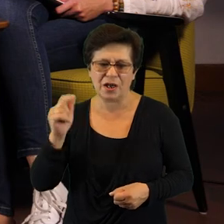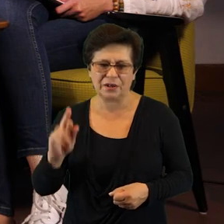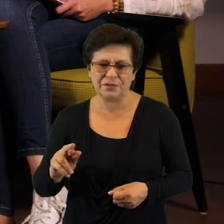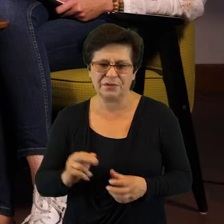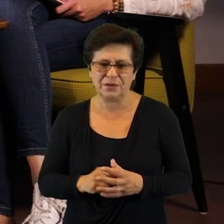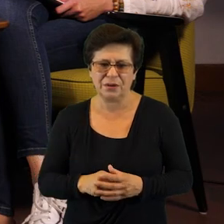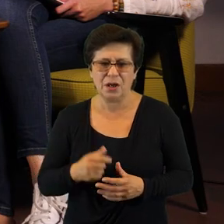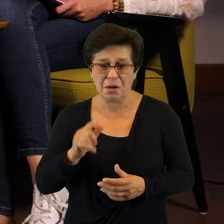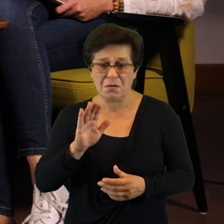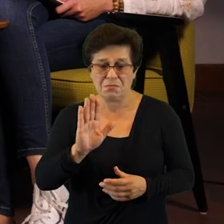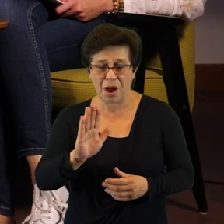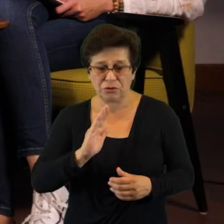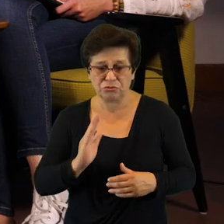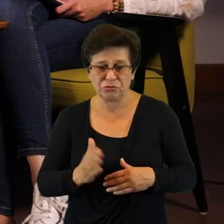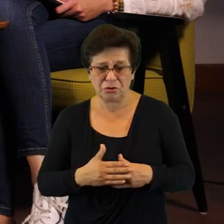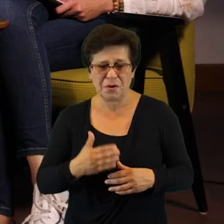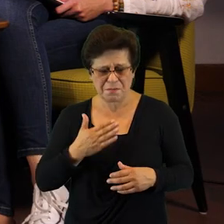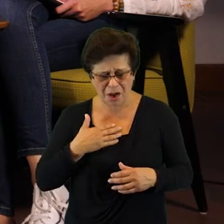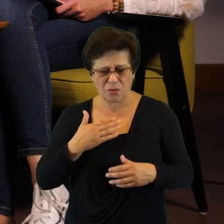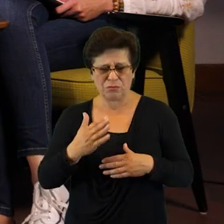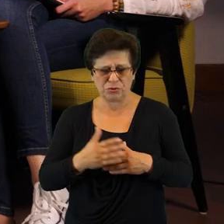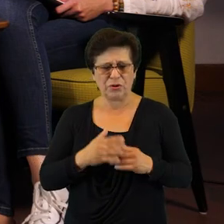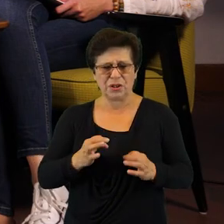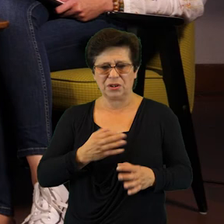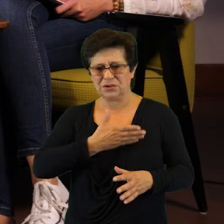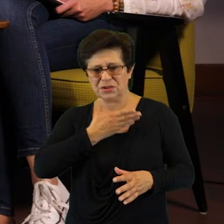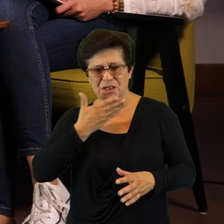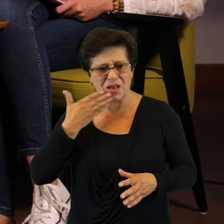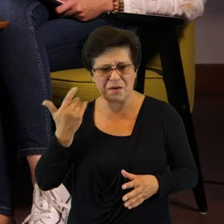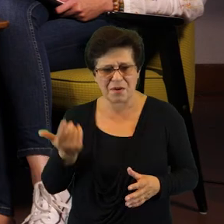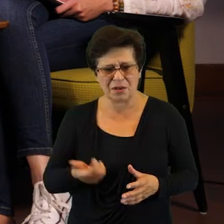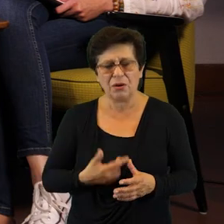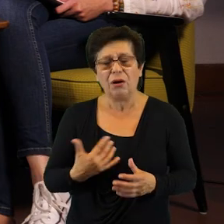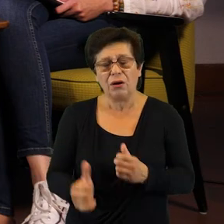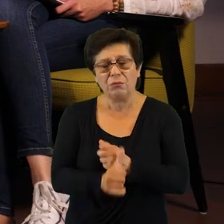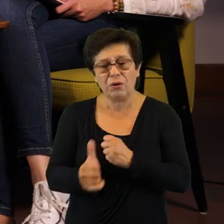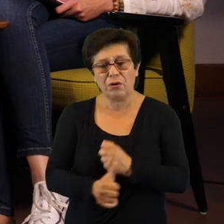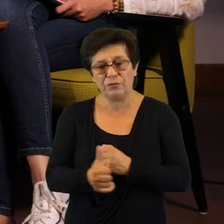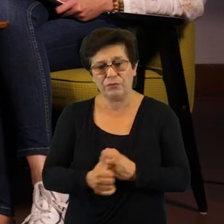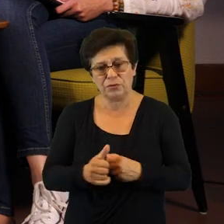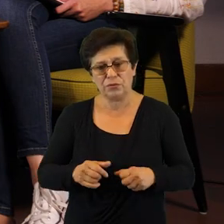On mówi: "Nie, no miałem żonę, ale już teraz nie mam". "A z jakiego powodu się rozwiodłeś?".